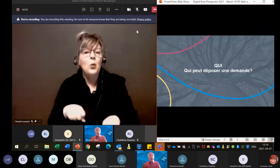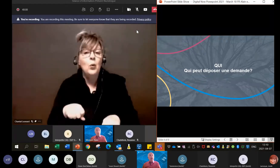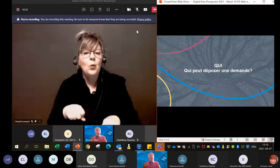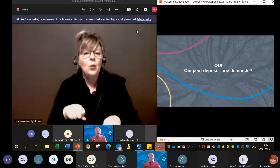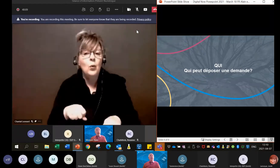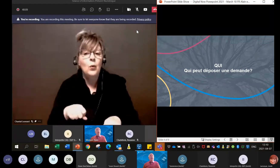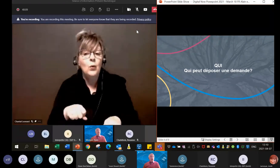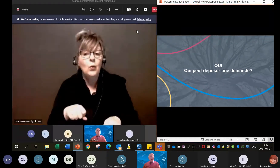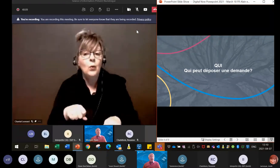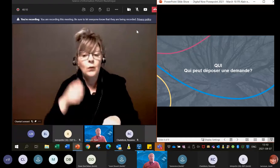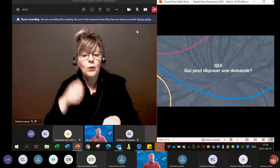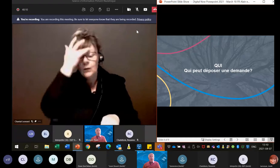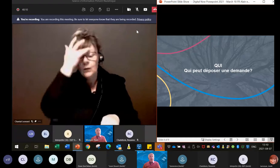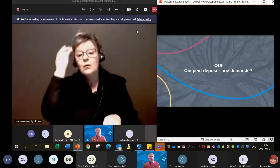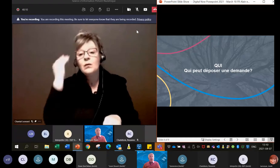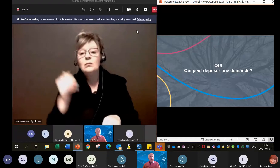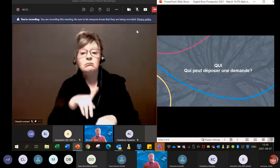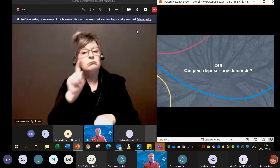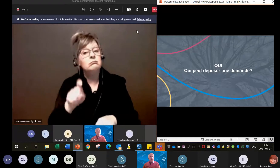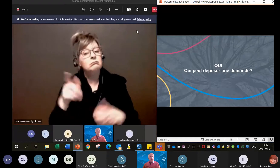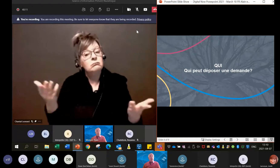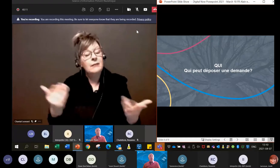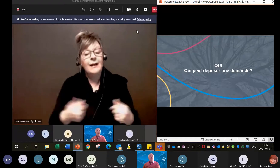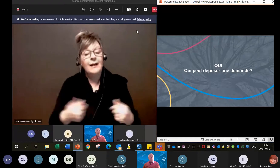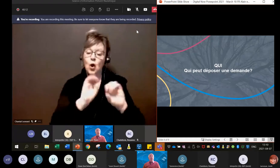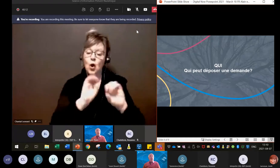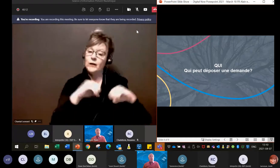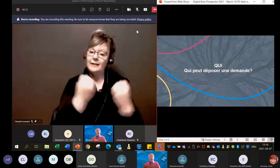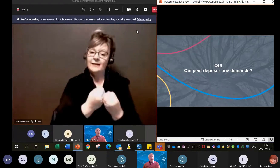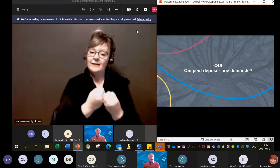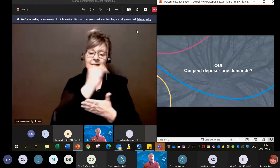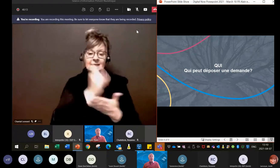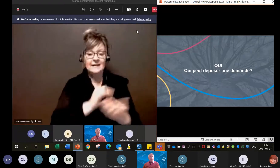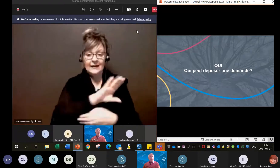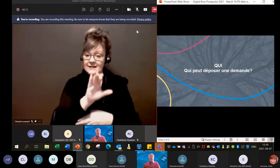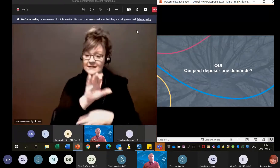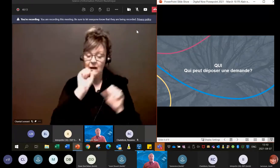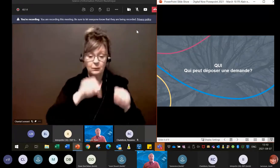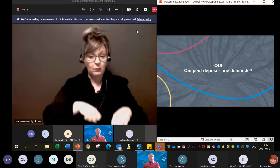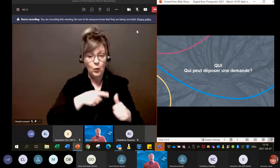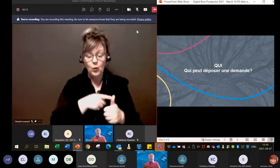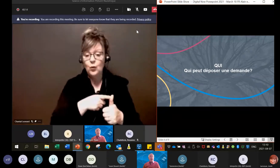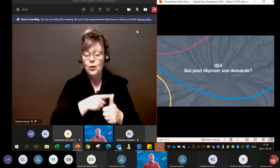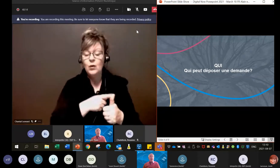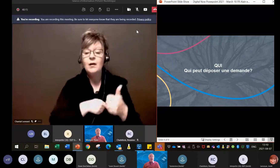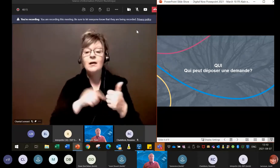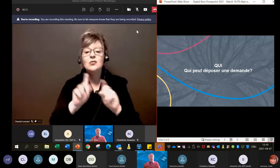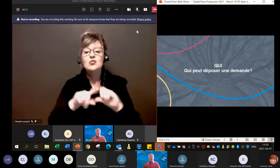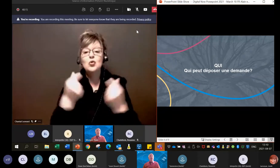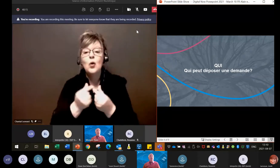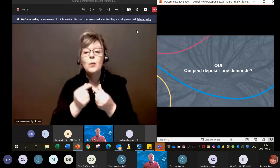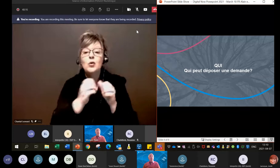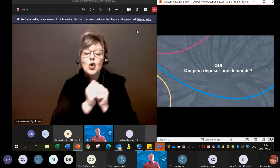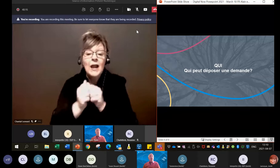Les organismes artistiques canadiens, les groupes et les collectifs